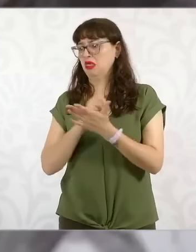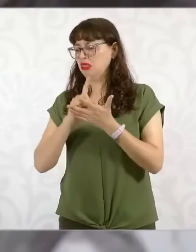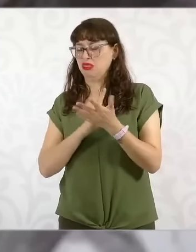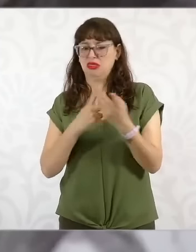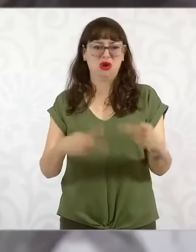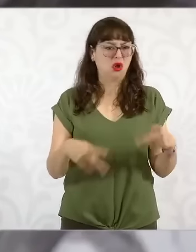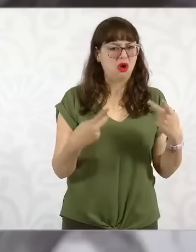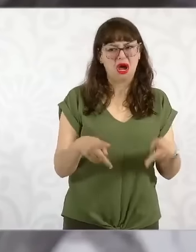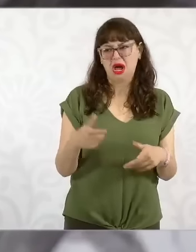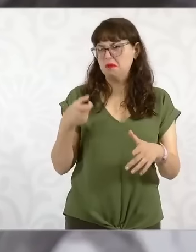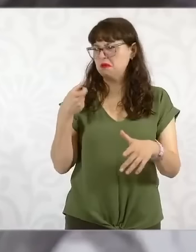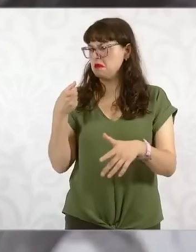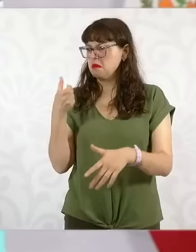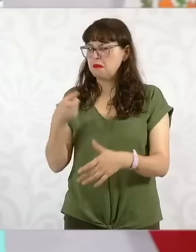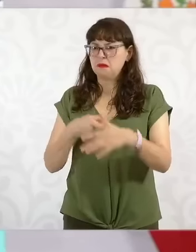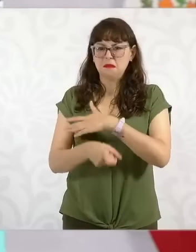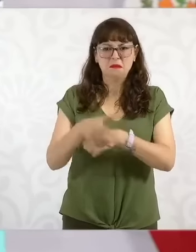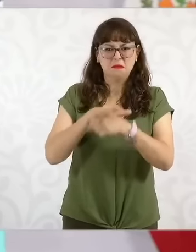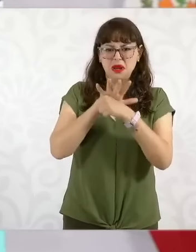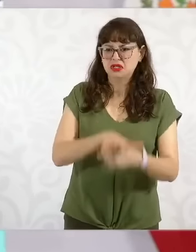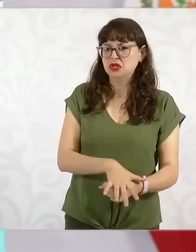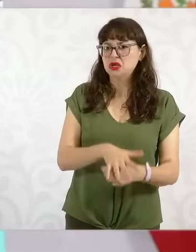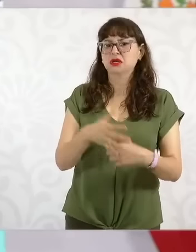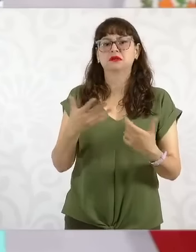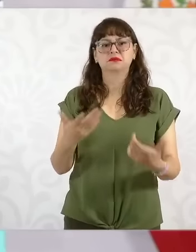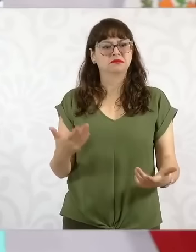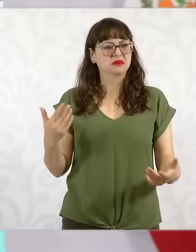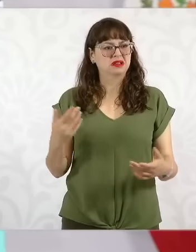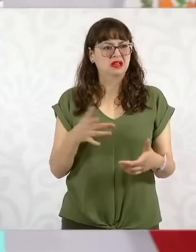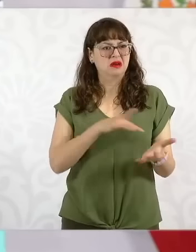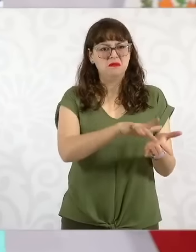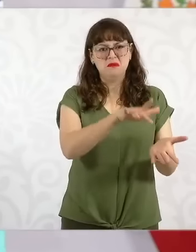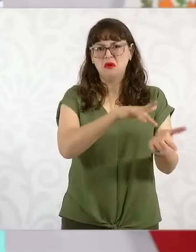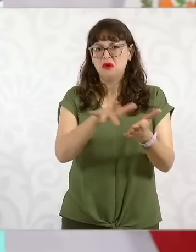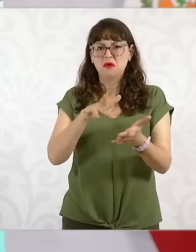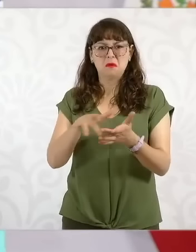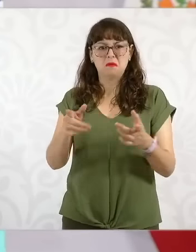y mantiene redes de apoyo para garantizar su operación. Al afectar a sus líderes,